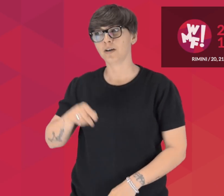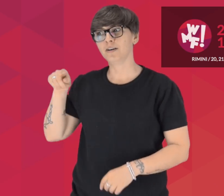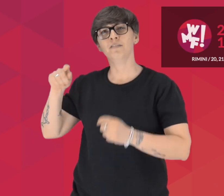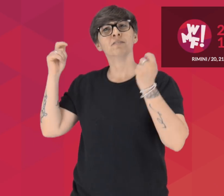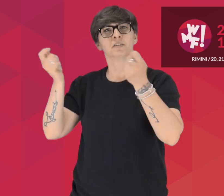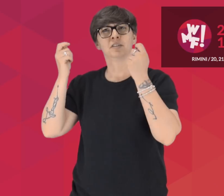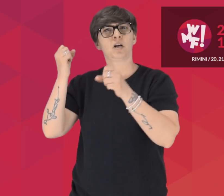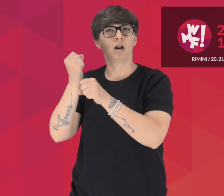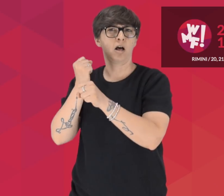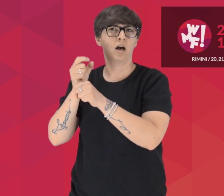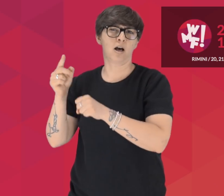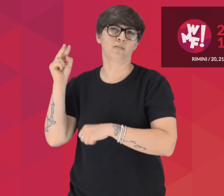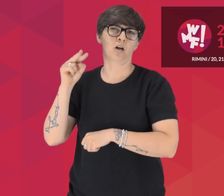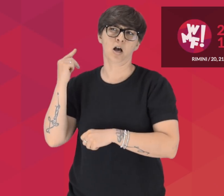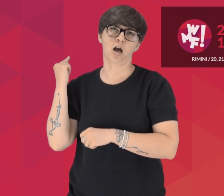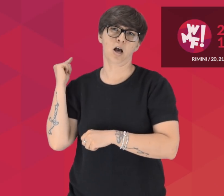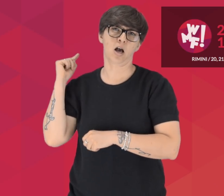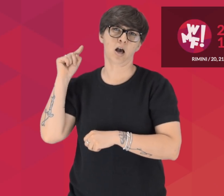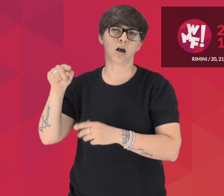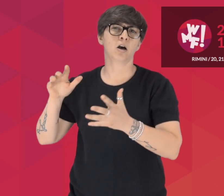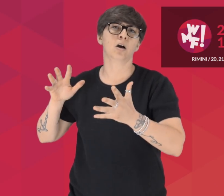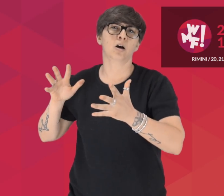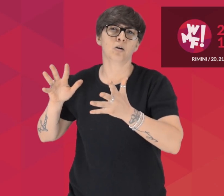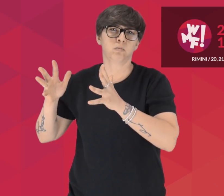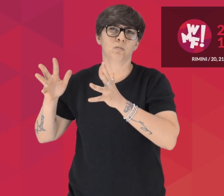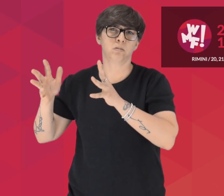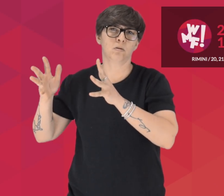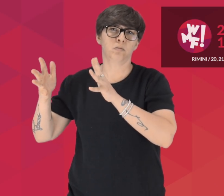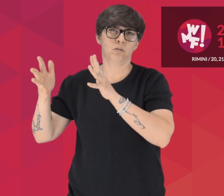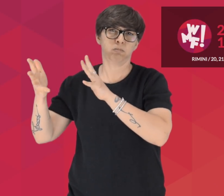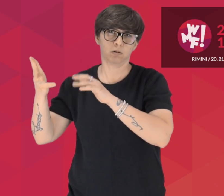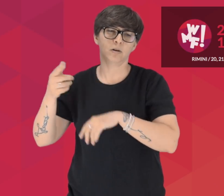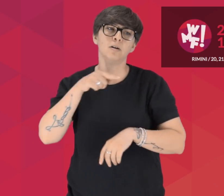Grazie al lavoro portato avanti anno dopo anno,